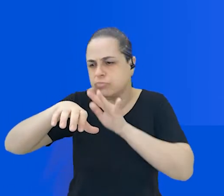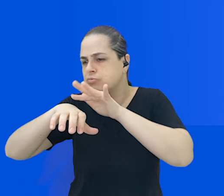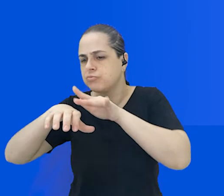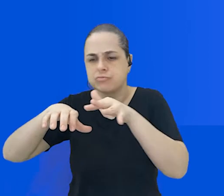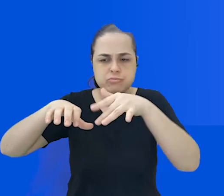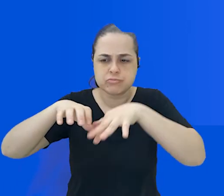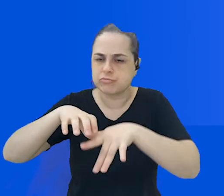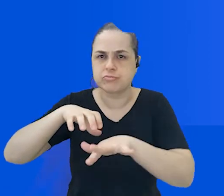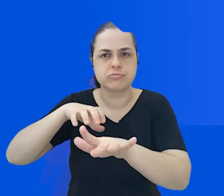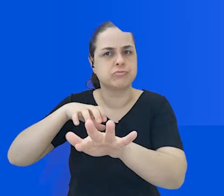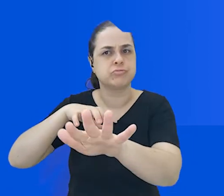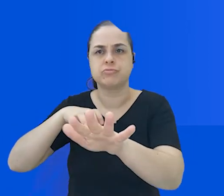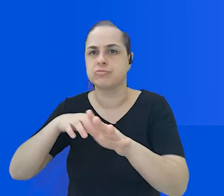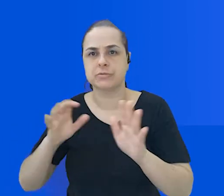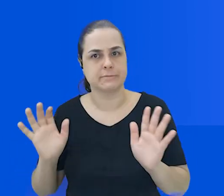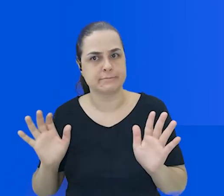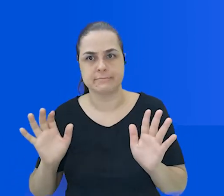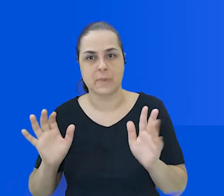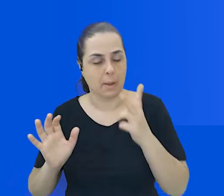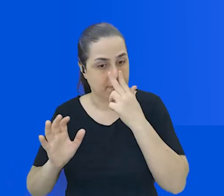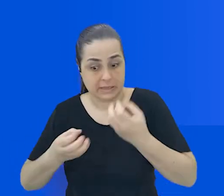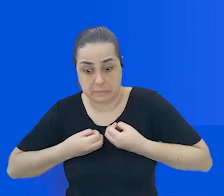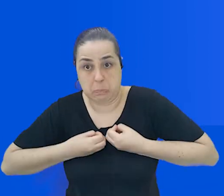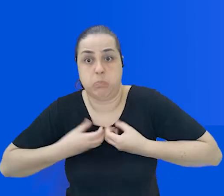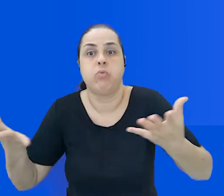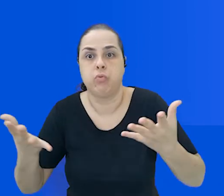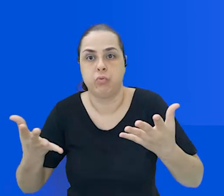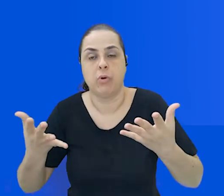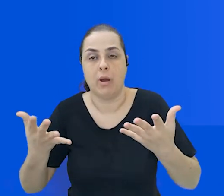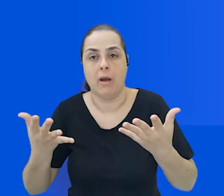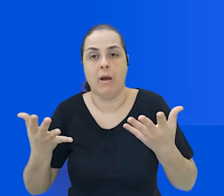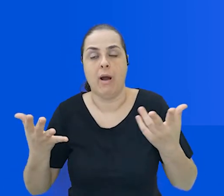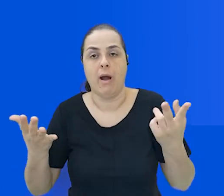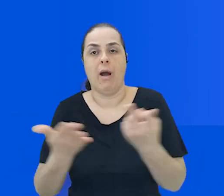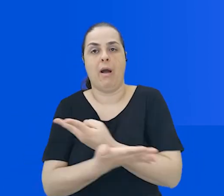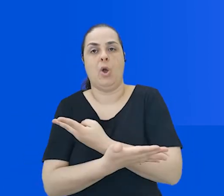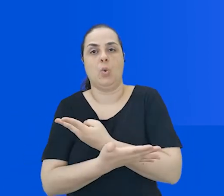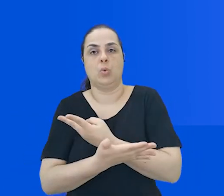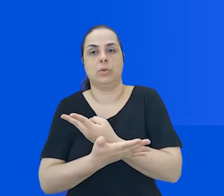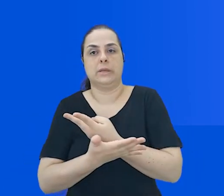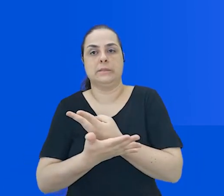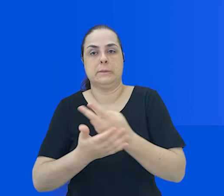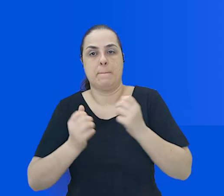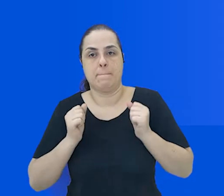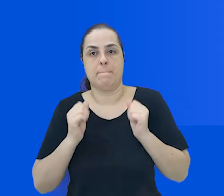Então, todos os nossos sistemas de defesa são super importantes para nossa saúde emocional.